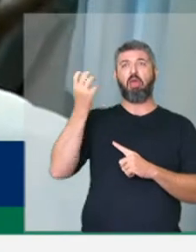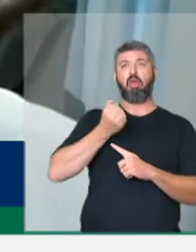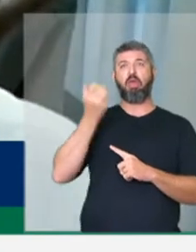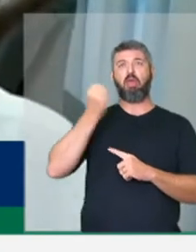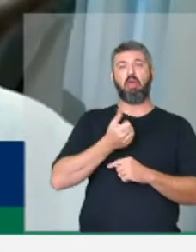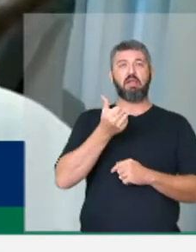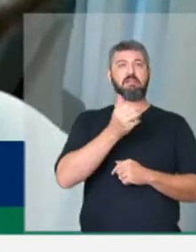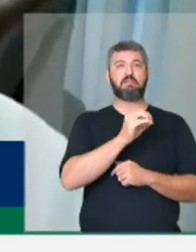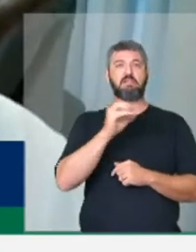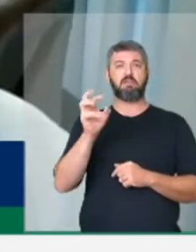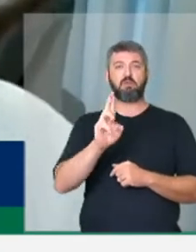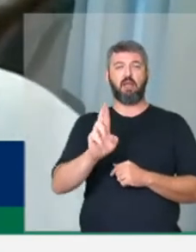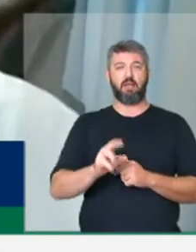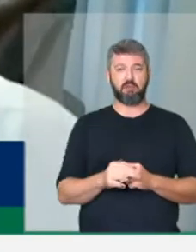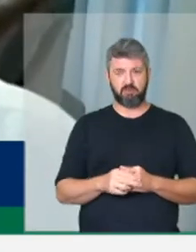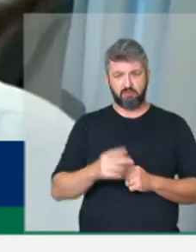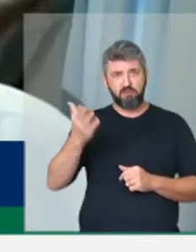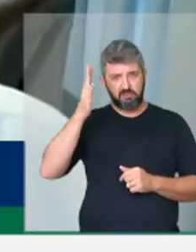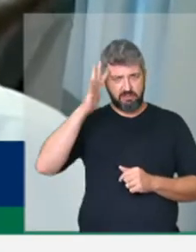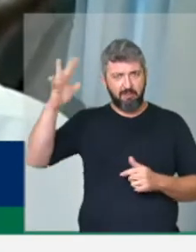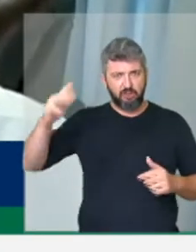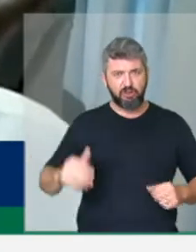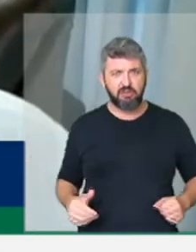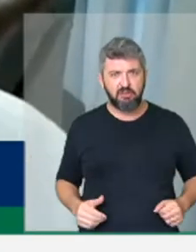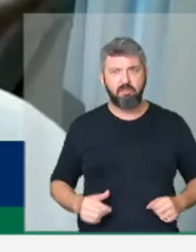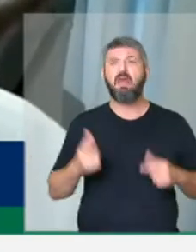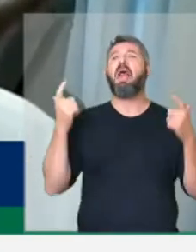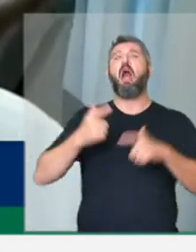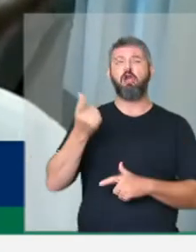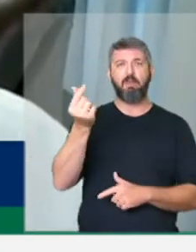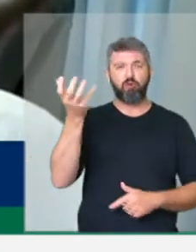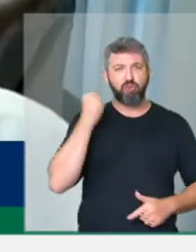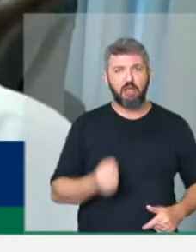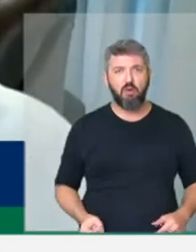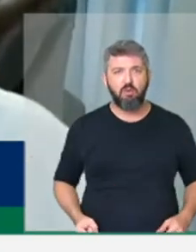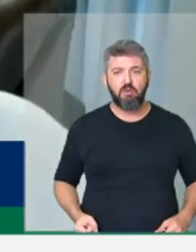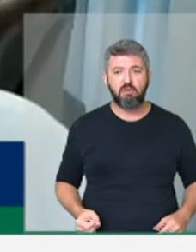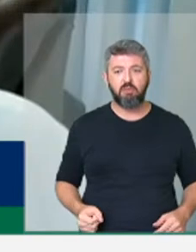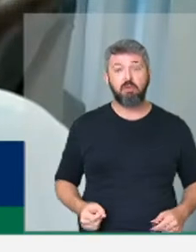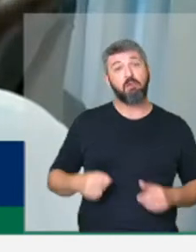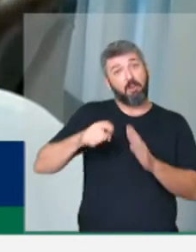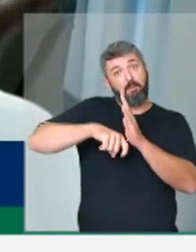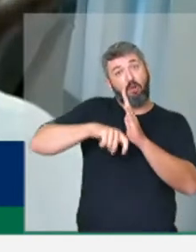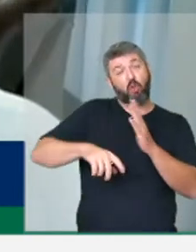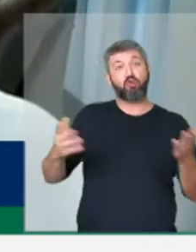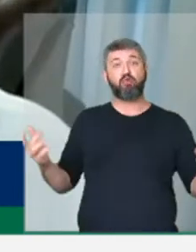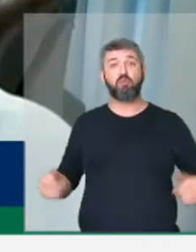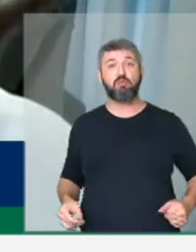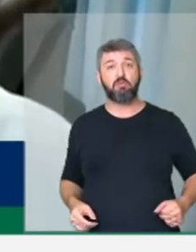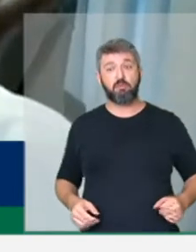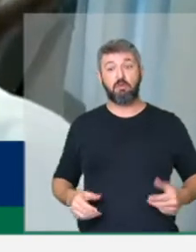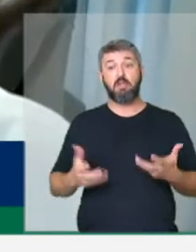AFORA. VOCÊS NÃO TÊM NOÇÃ O... DO QUE A ECONOMIA ESTÁ QUEBRANDO DEVIDO A ESTA PANDEMIA, TEMOS QUE AUXILIAR